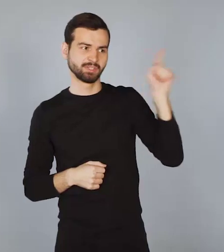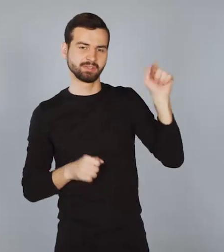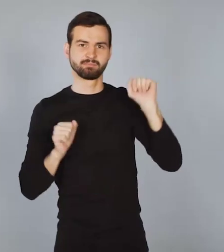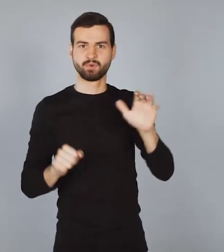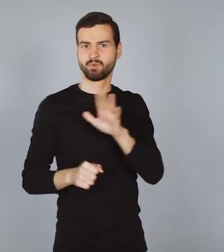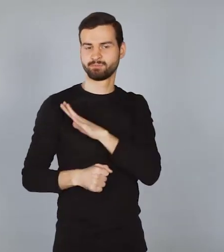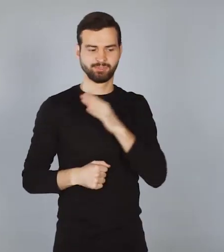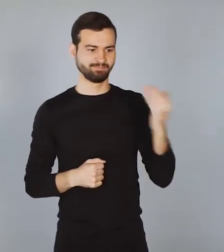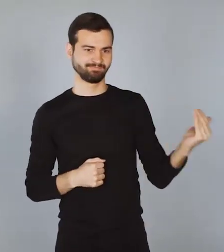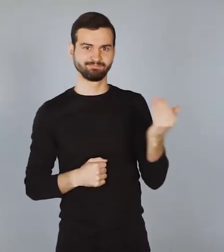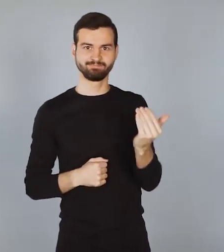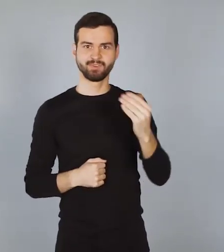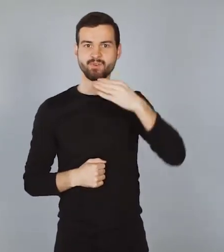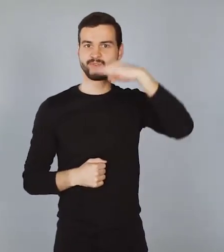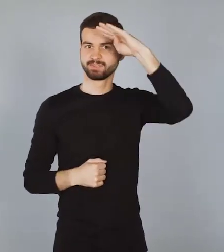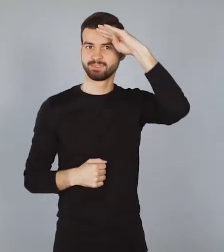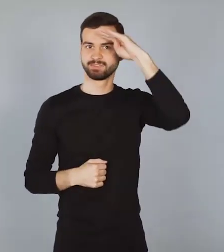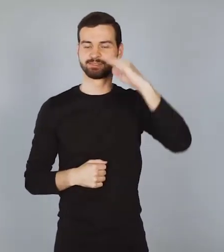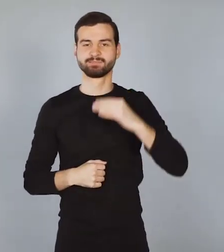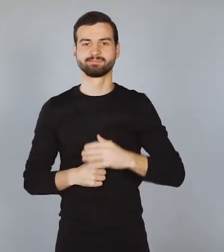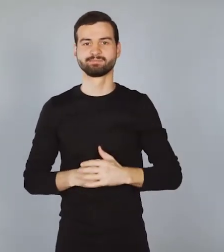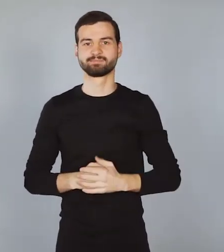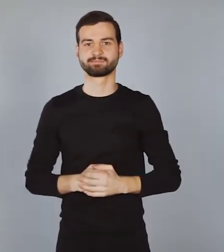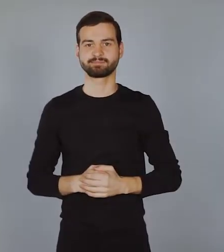Возможно, это их отец.